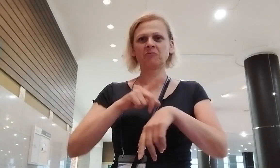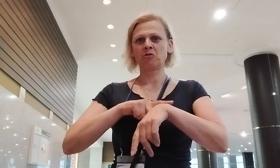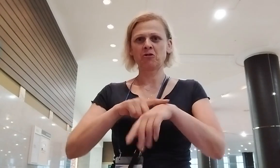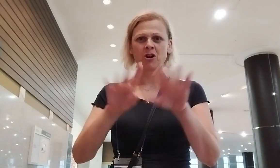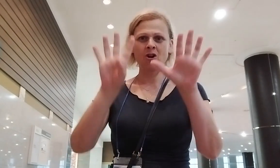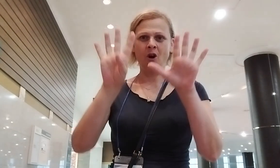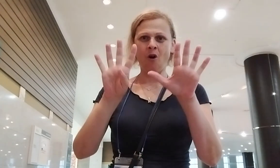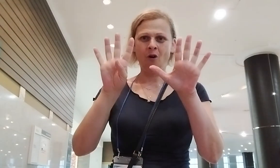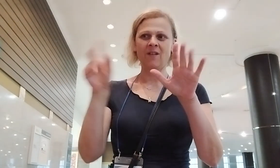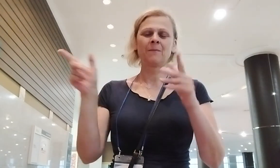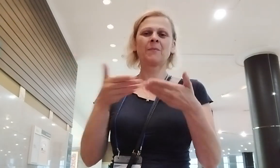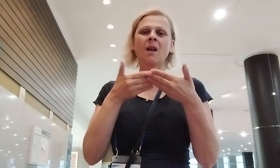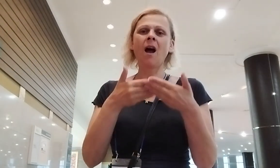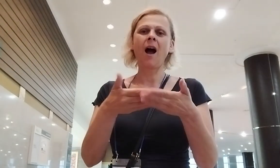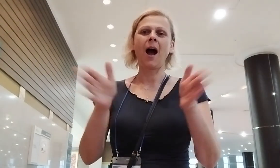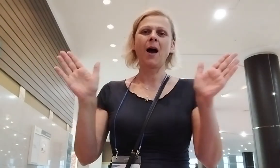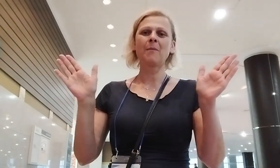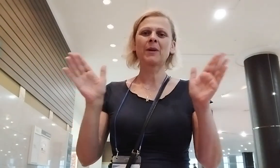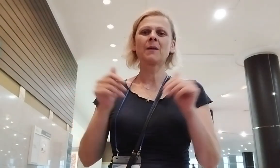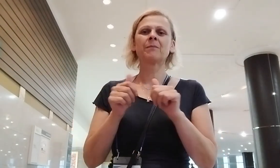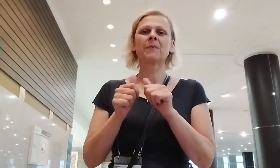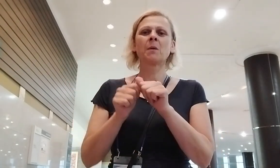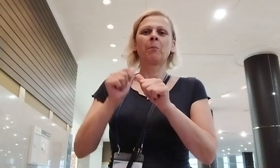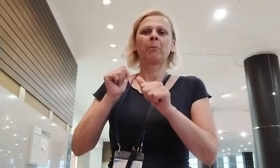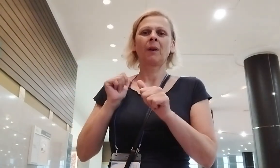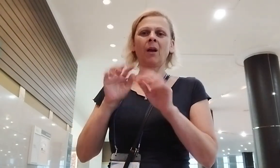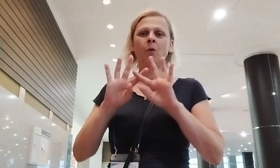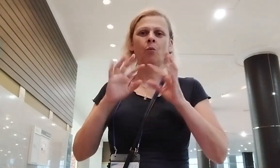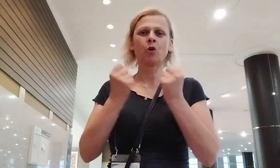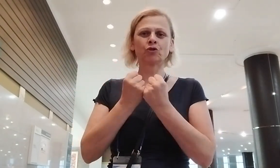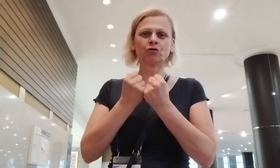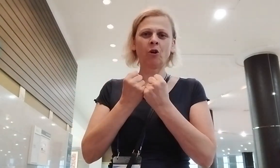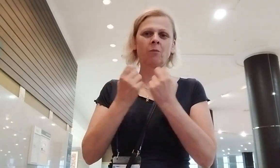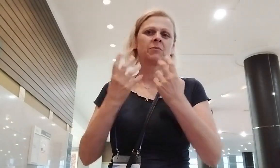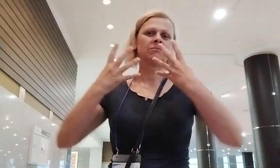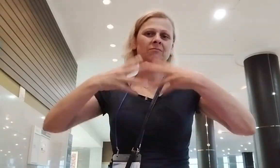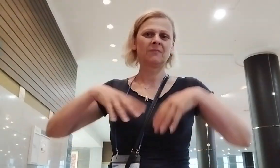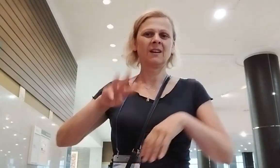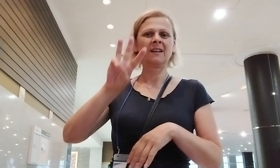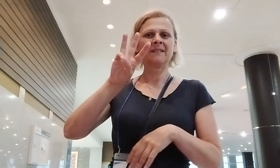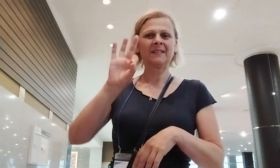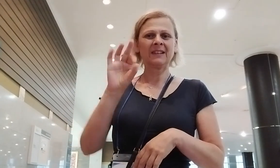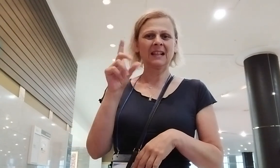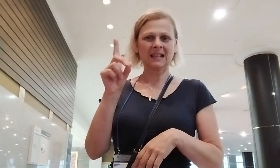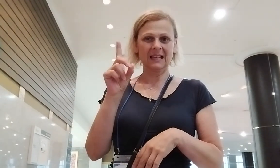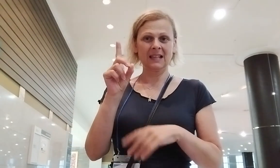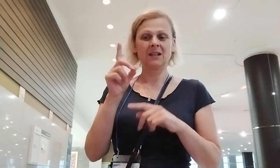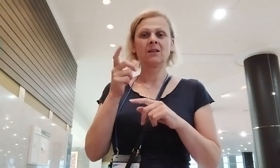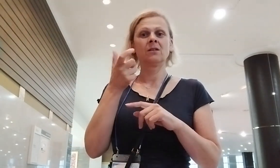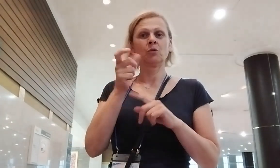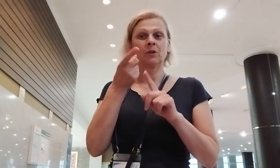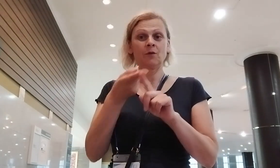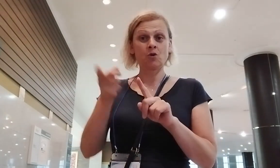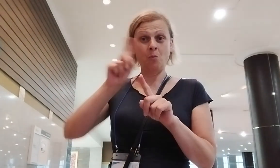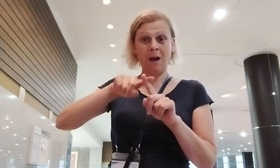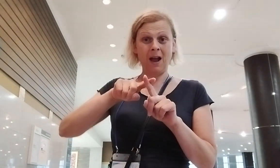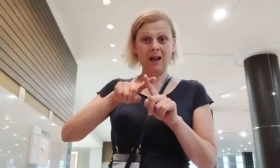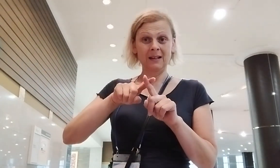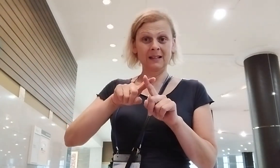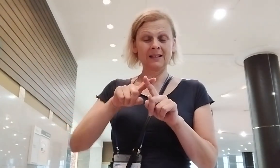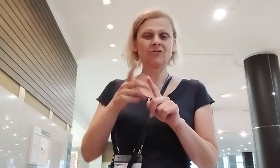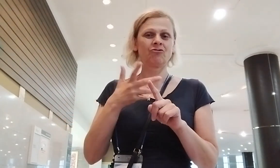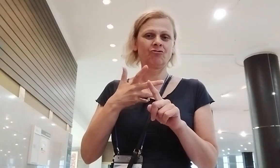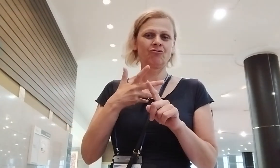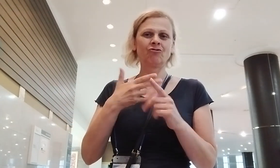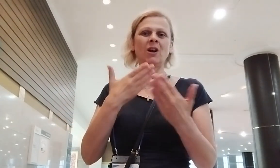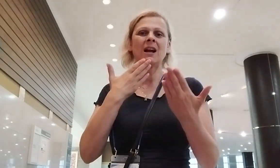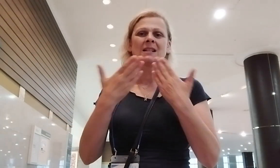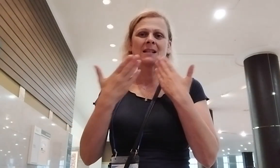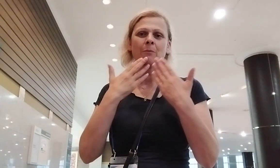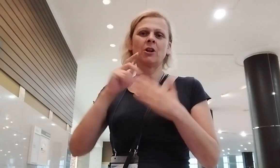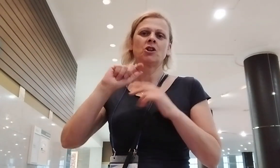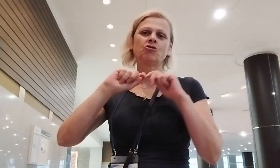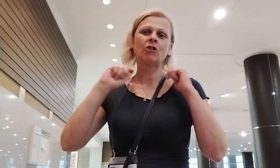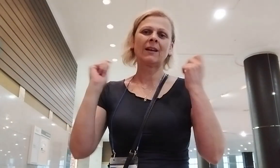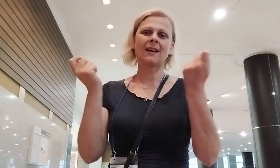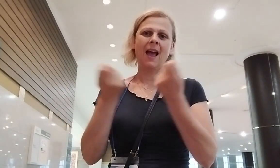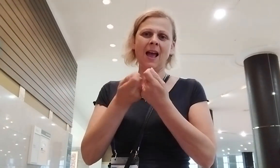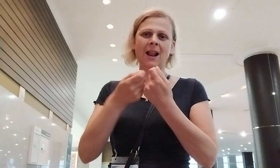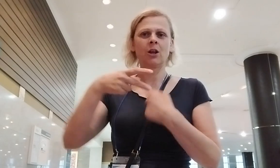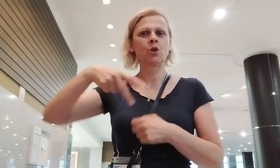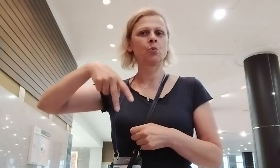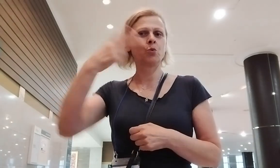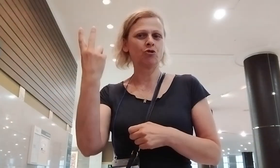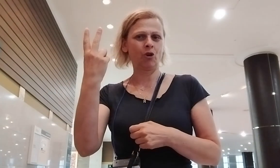Alle 9 inizia il pre-workshop organizzato dalla WFD, in preparazione per l’Assemblea Generale che si svolgerà nei prossimi due giorni.